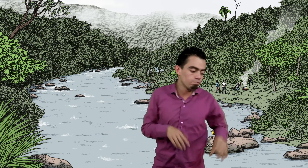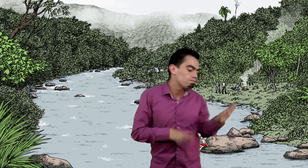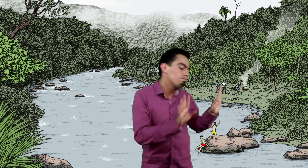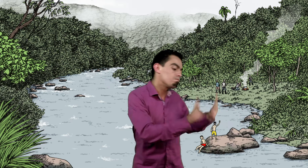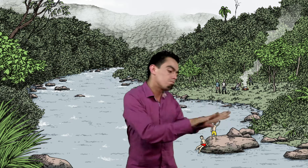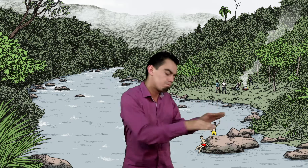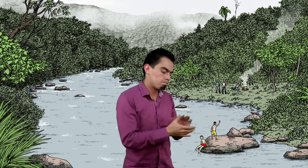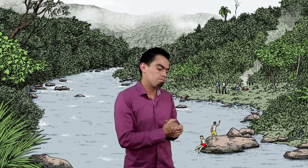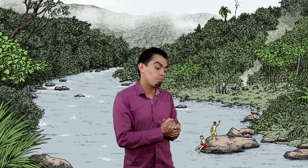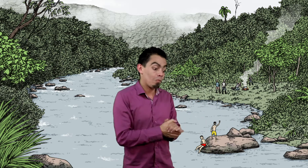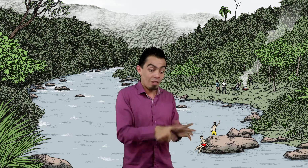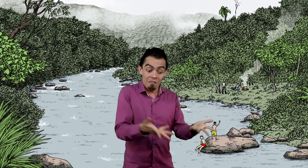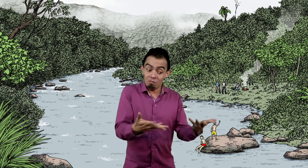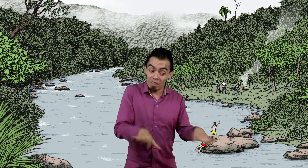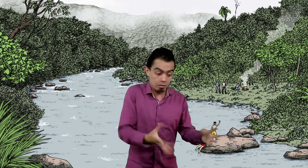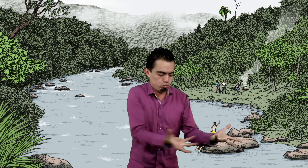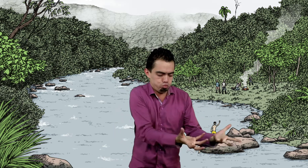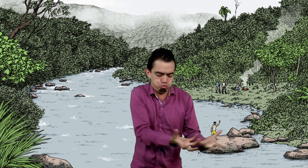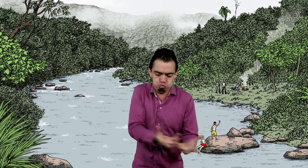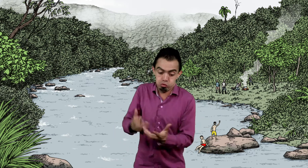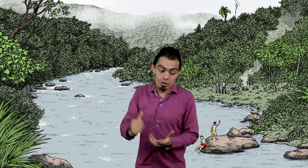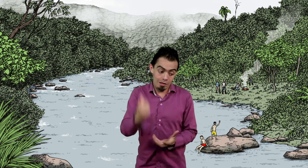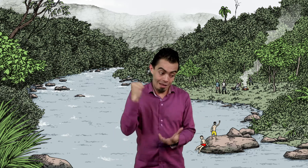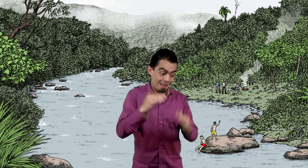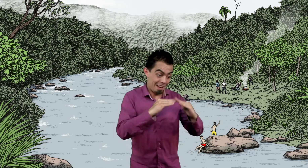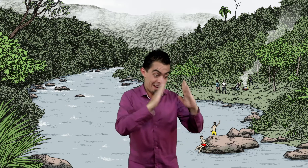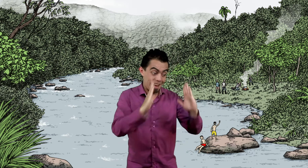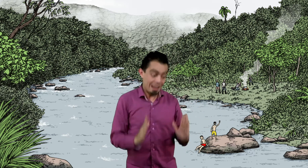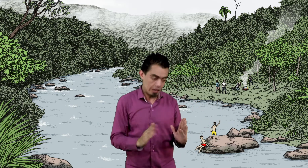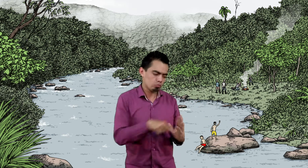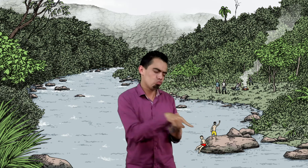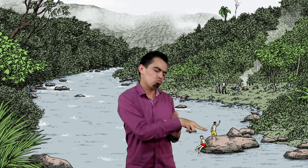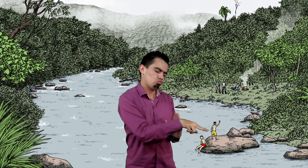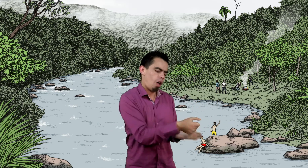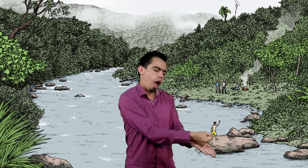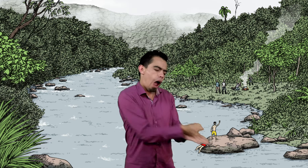Mi mamá se acercó y nos pidió que cuando llegáramos a la casa le ayudáramos